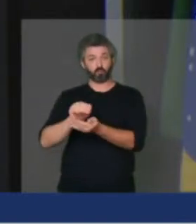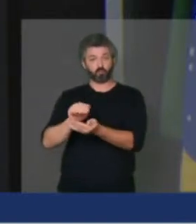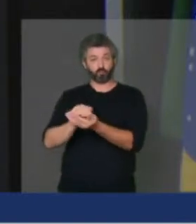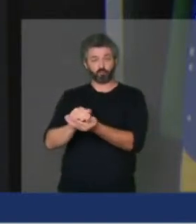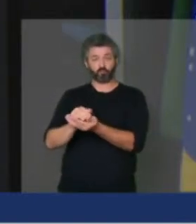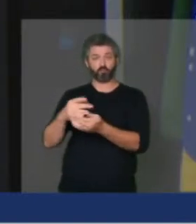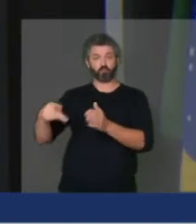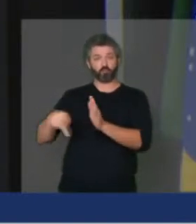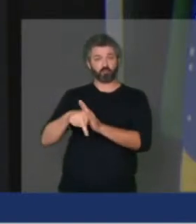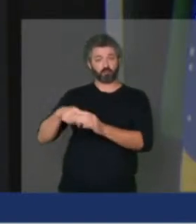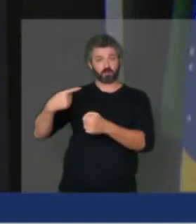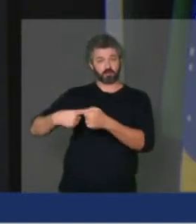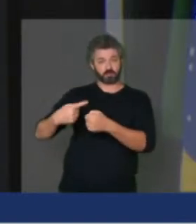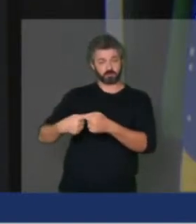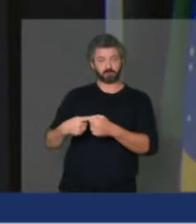MUNICÍPIOS QUE... QUE SE DEU